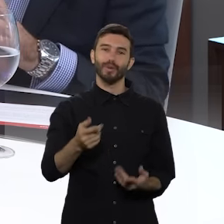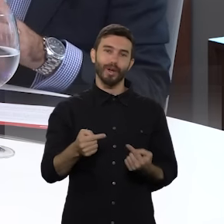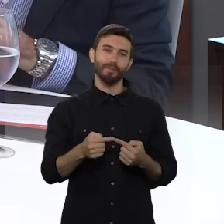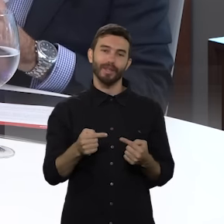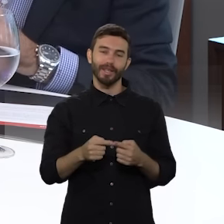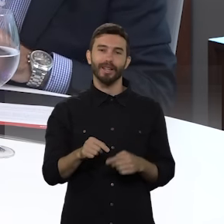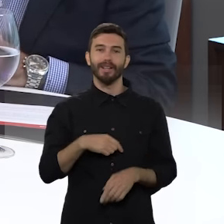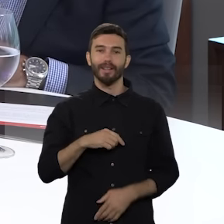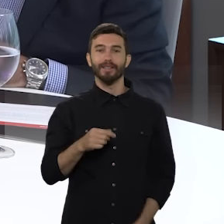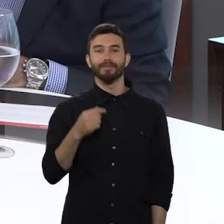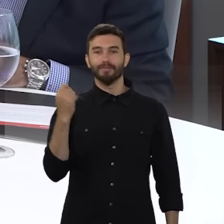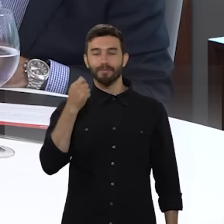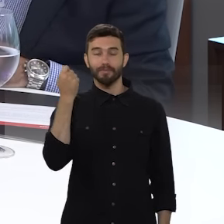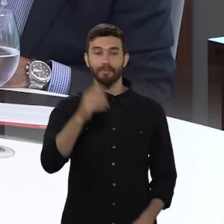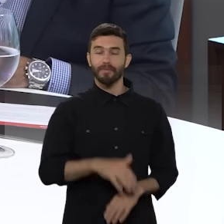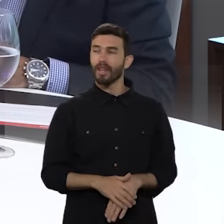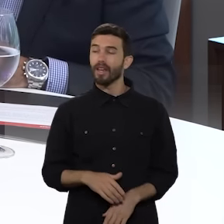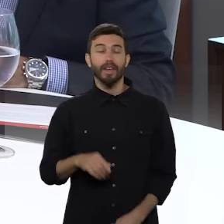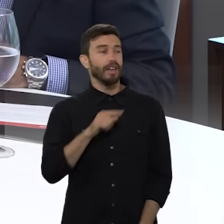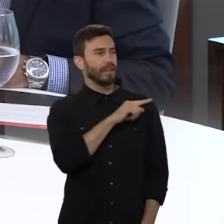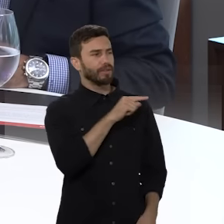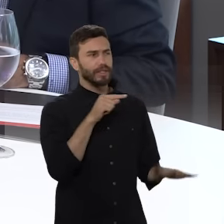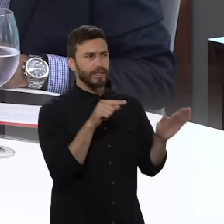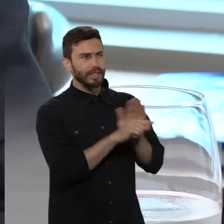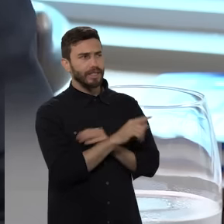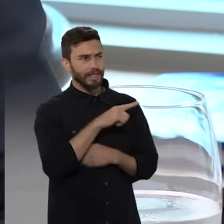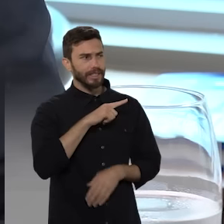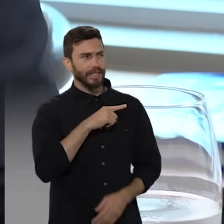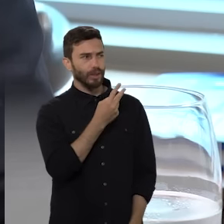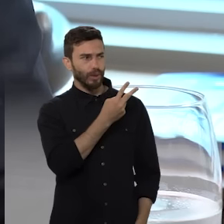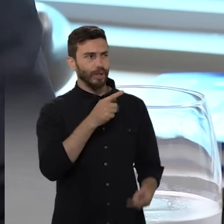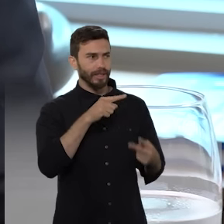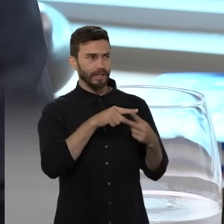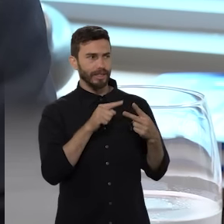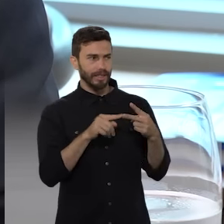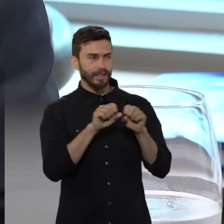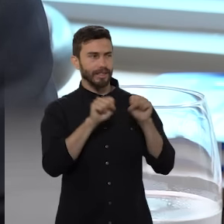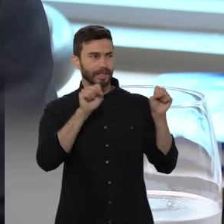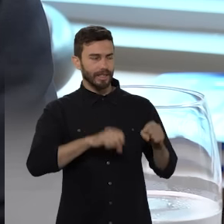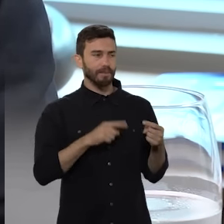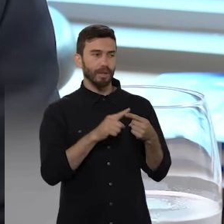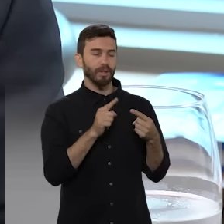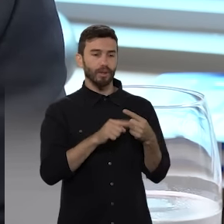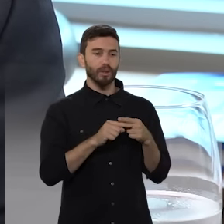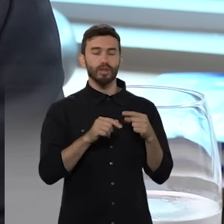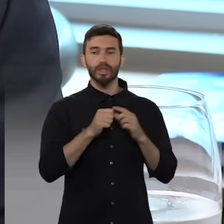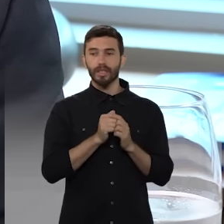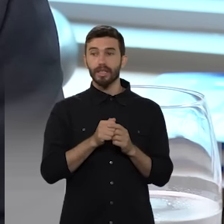Você falou, você tem dois sistemas aí que vocês atentem, né, que é o de distribuição e o de transmissão. Sim.